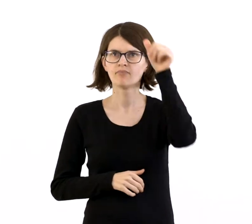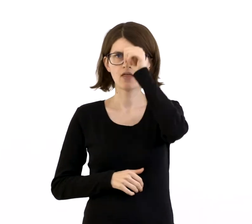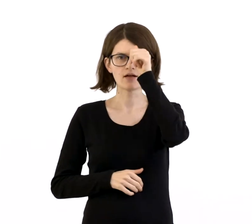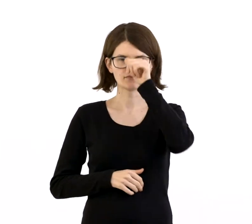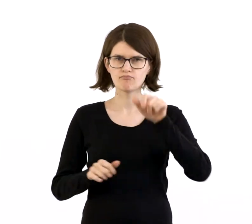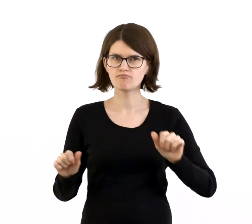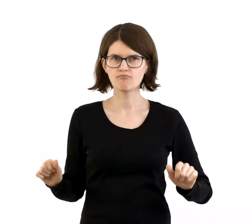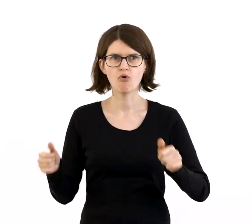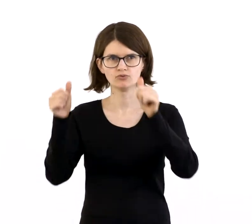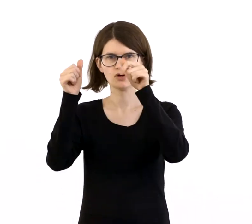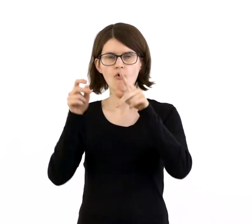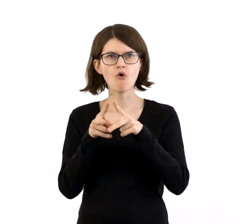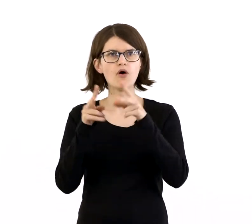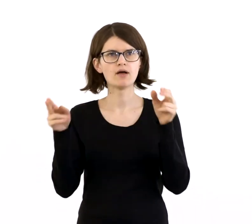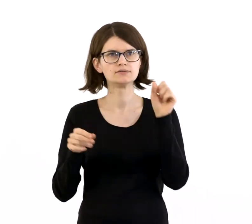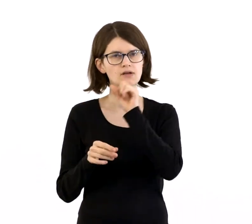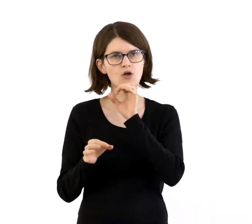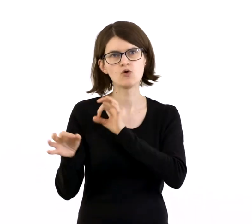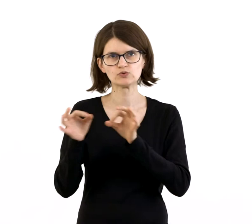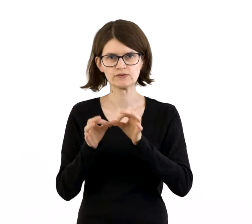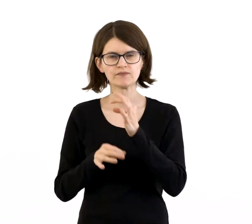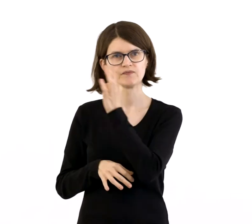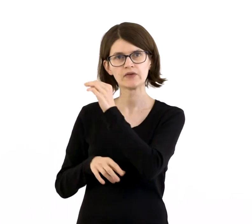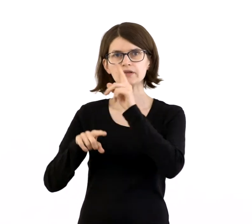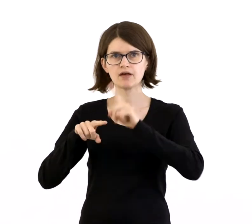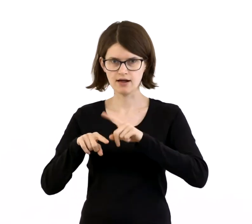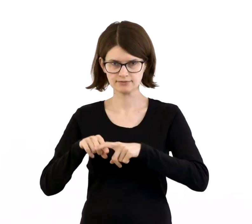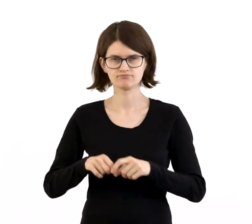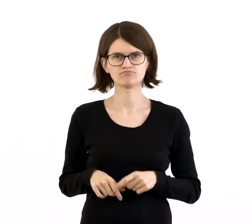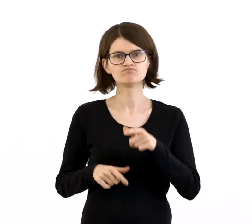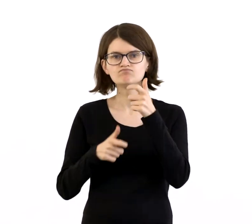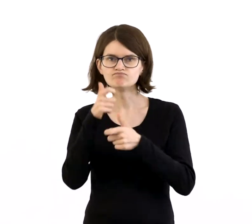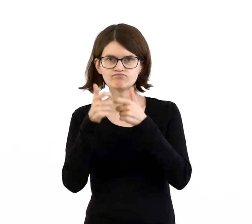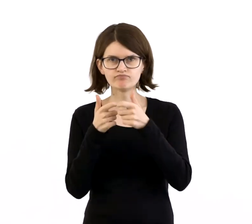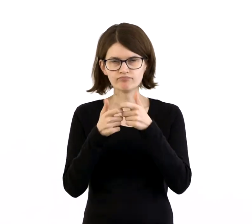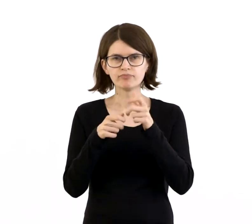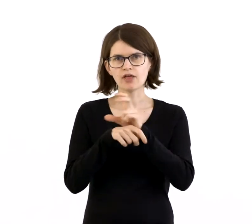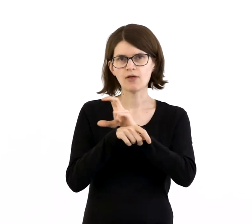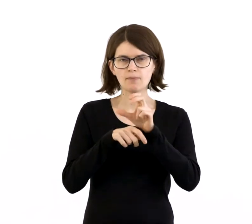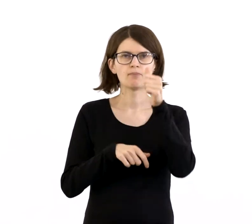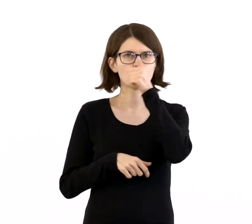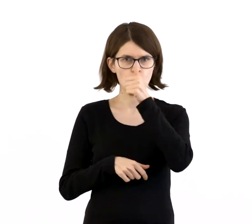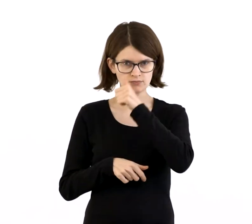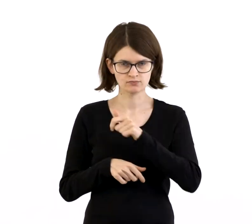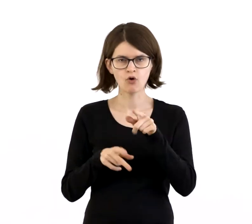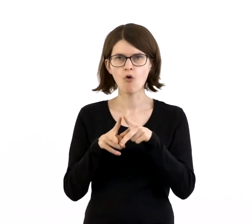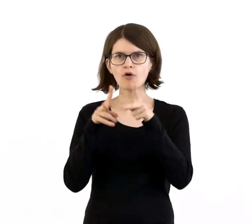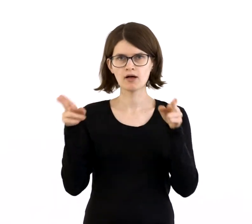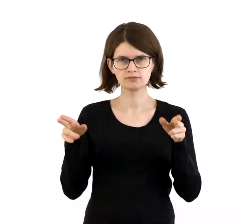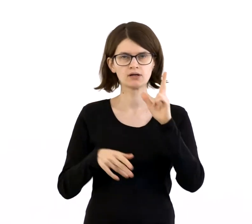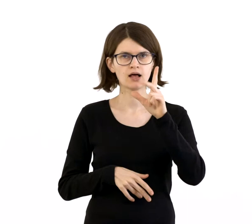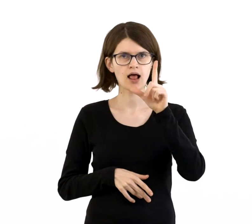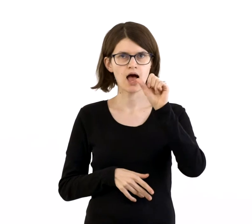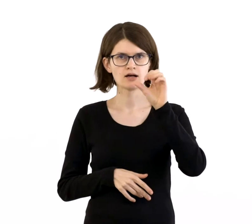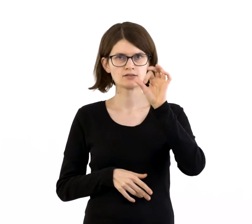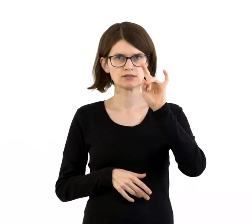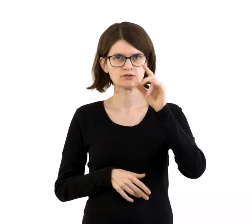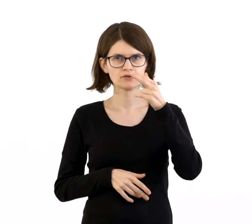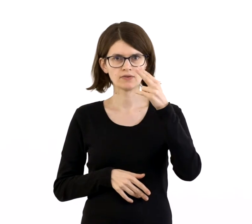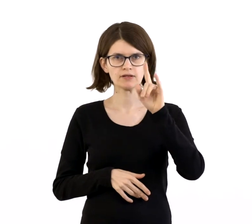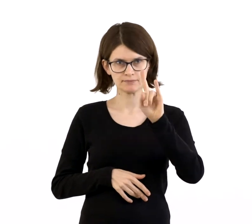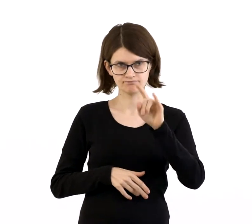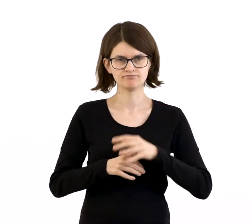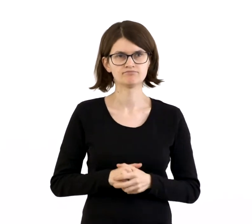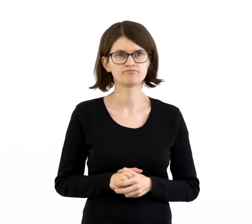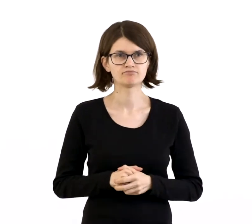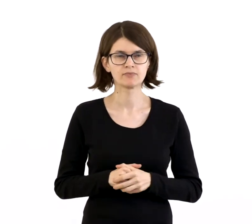to nazwa starożytnego brązowego greckiego posągu z okresu klasycznego,